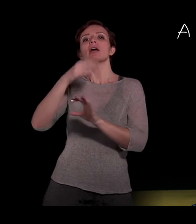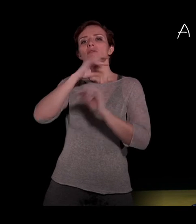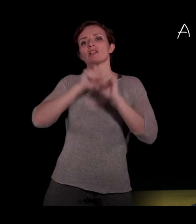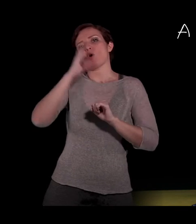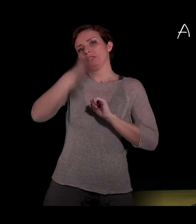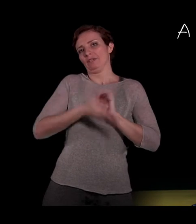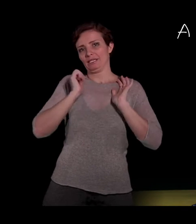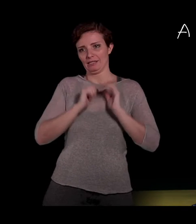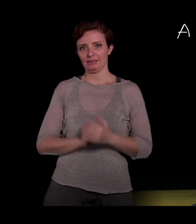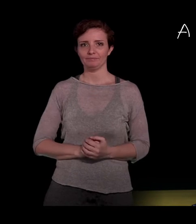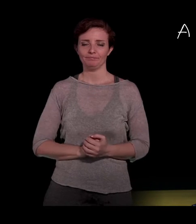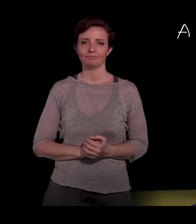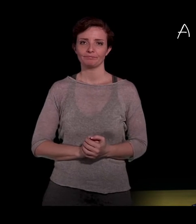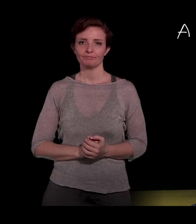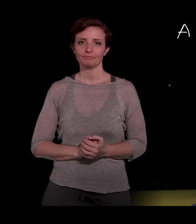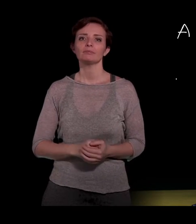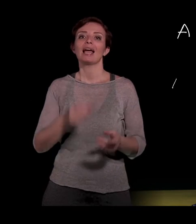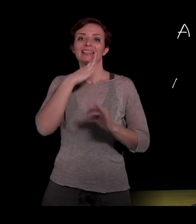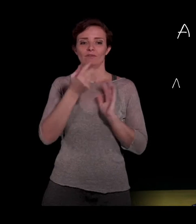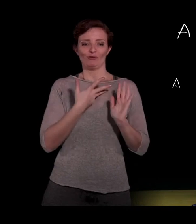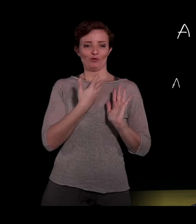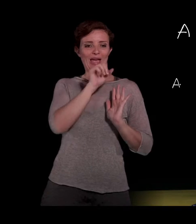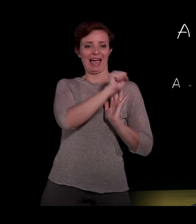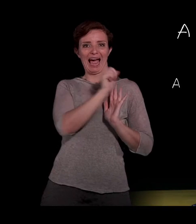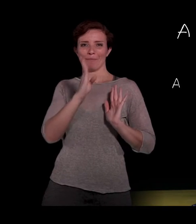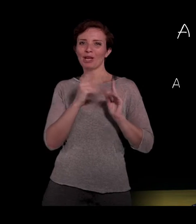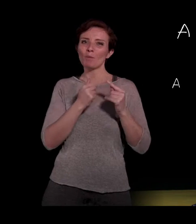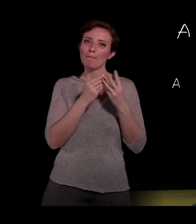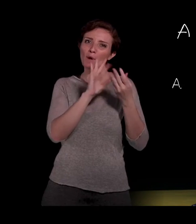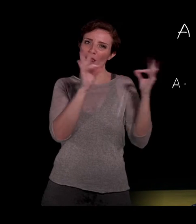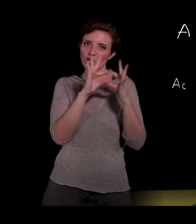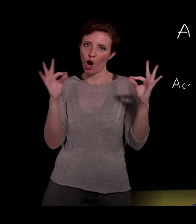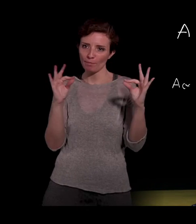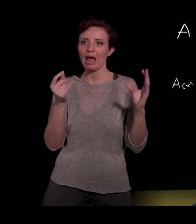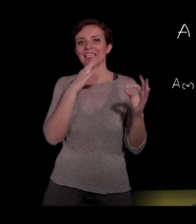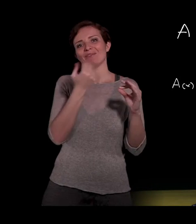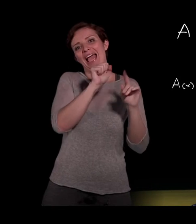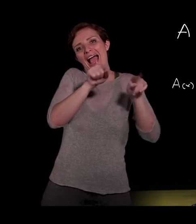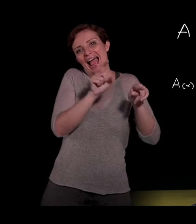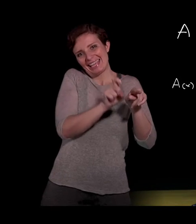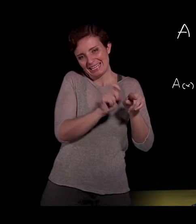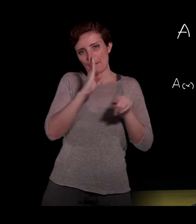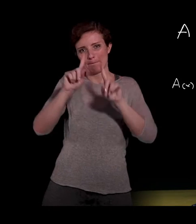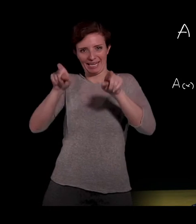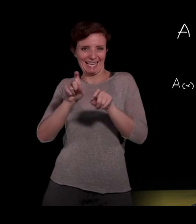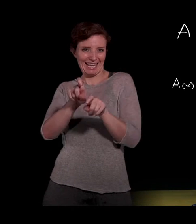Generalizzando ancora, dati due polinomi A e B nella variabile x